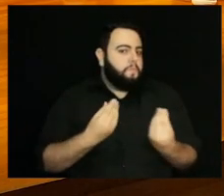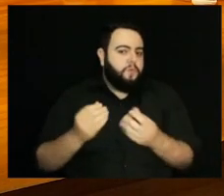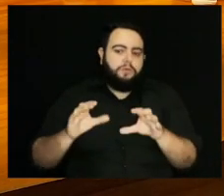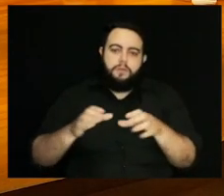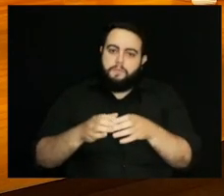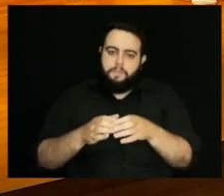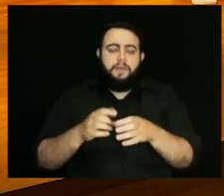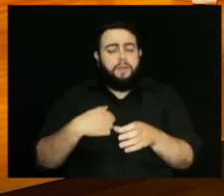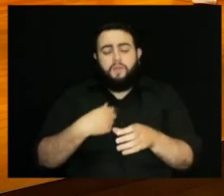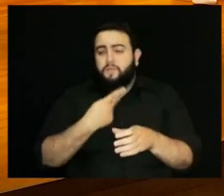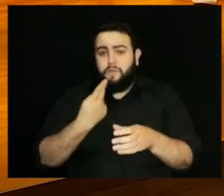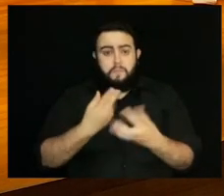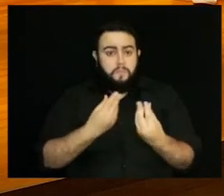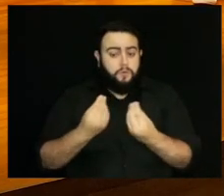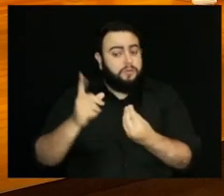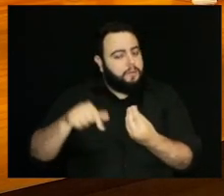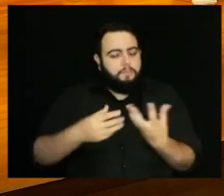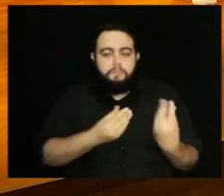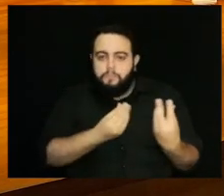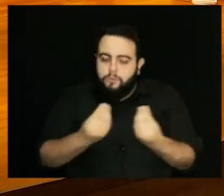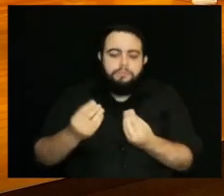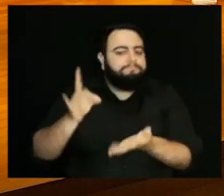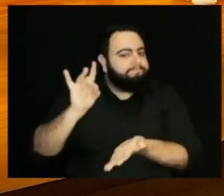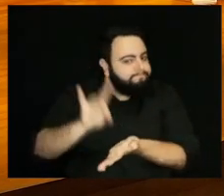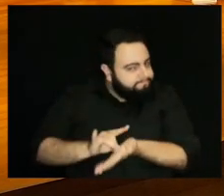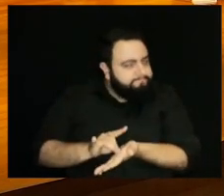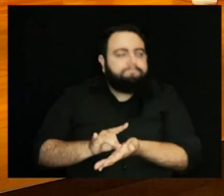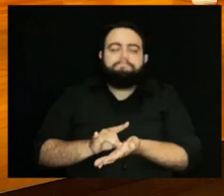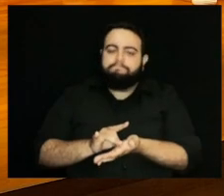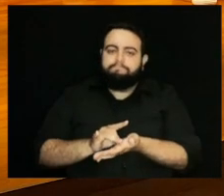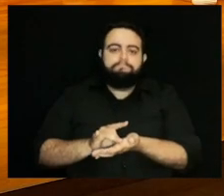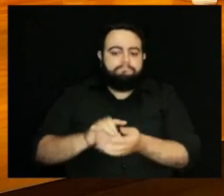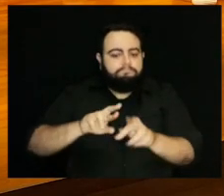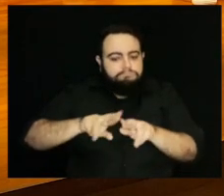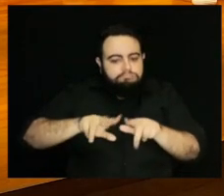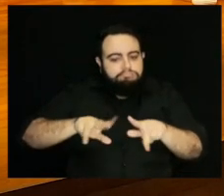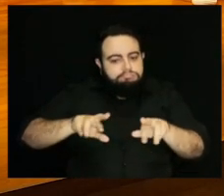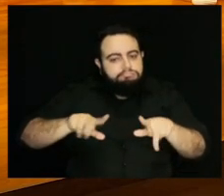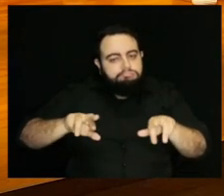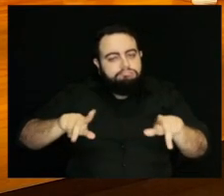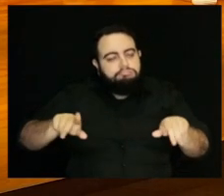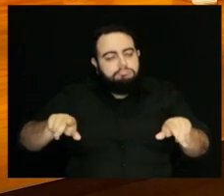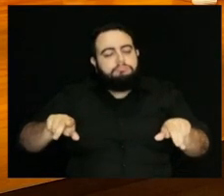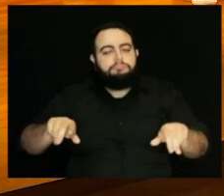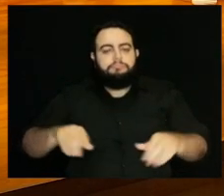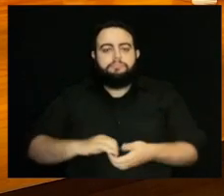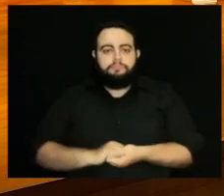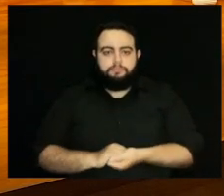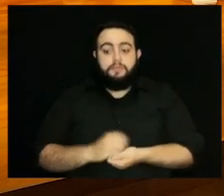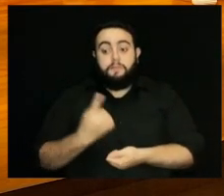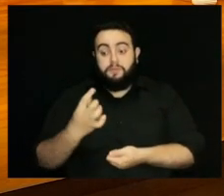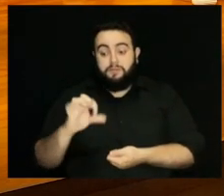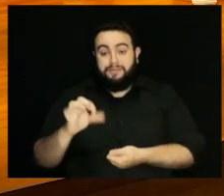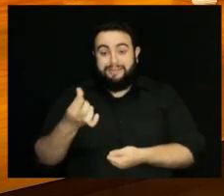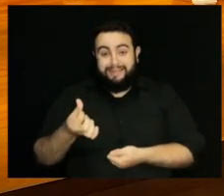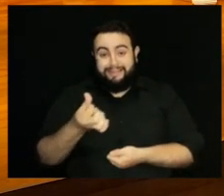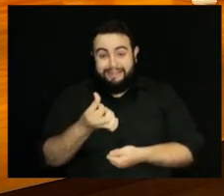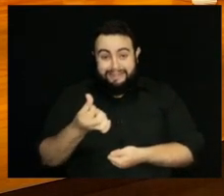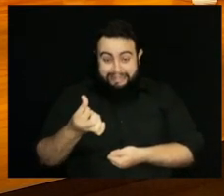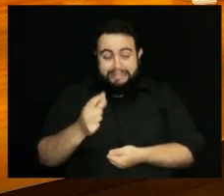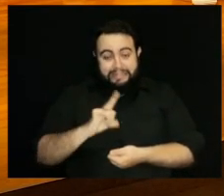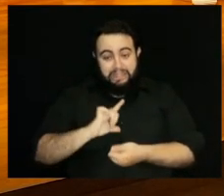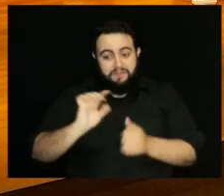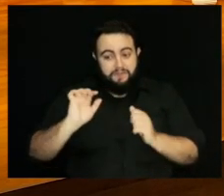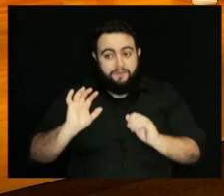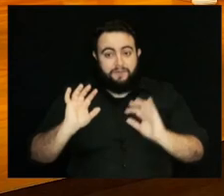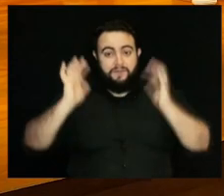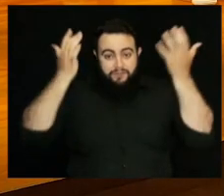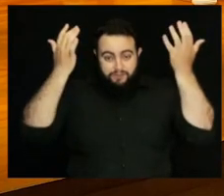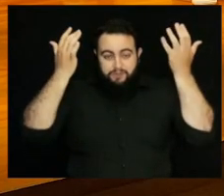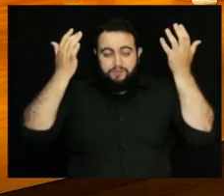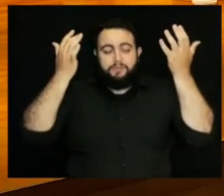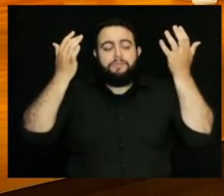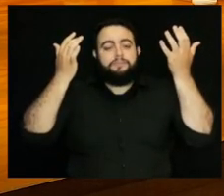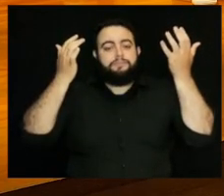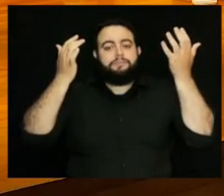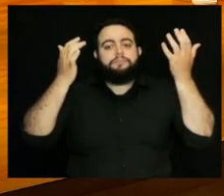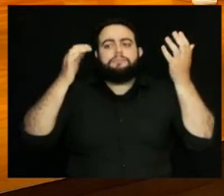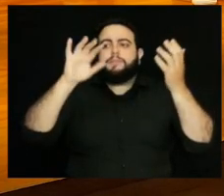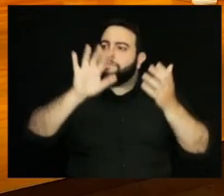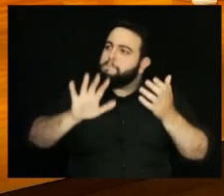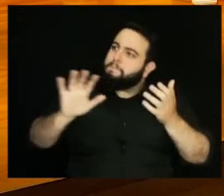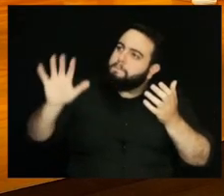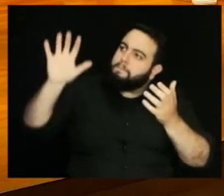eu falo muitas, é muitas mesmo. Tanto que em 1966 teve um festival Nacional de bandas de guitarra,